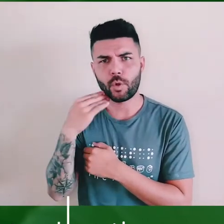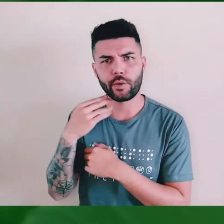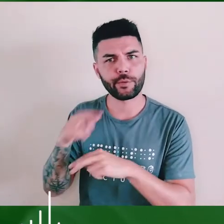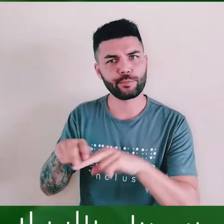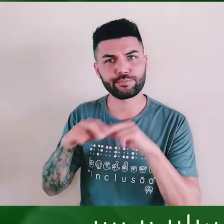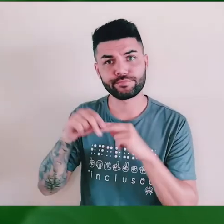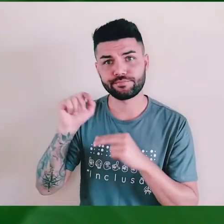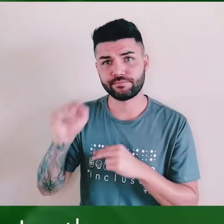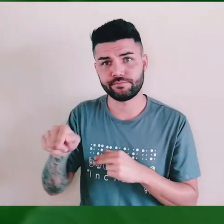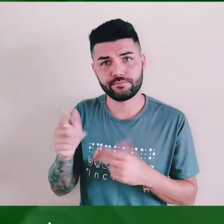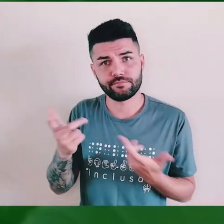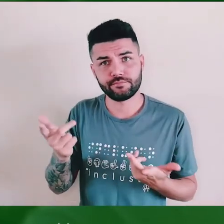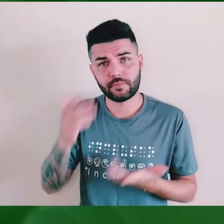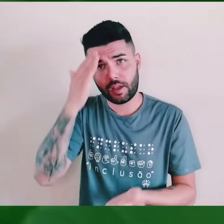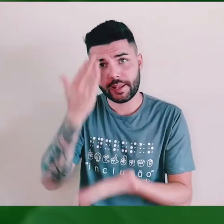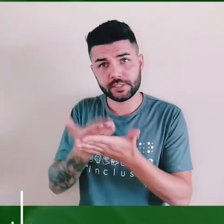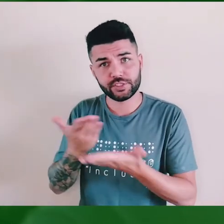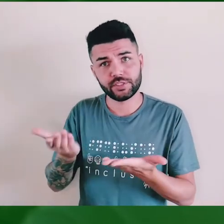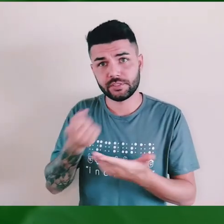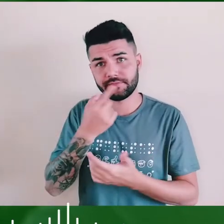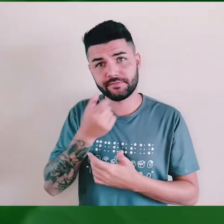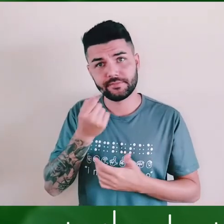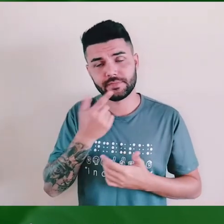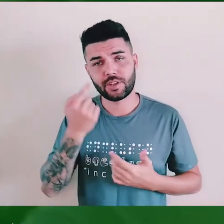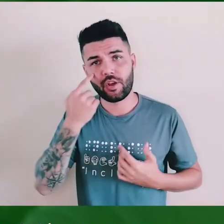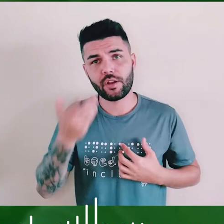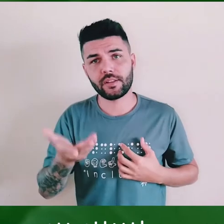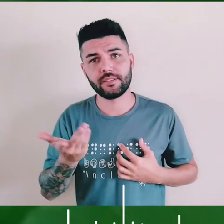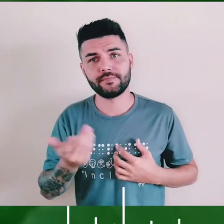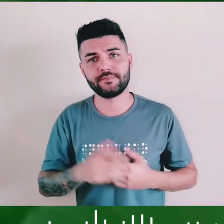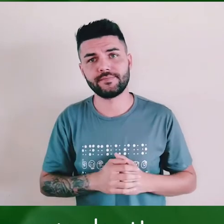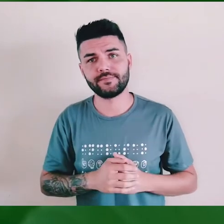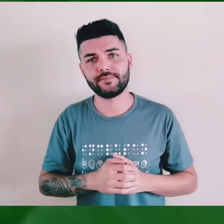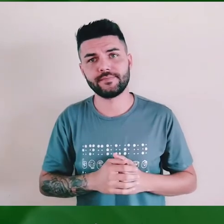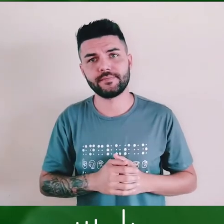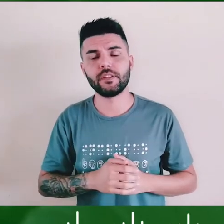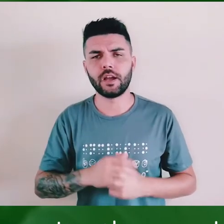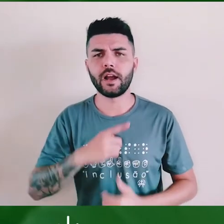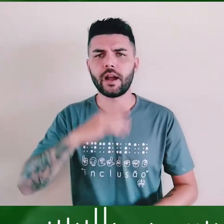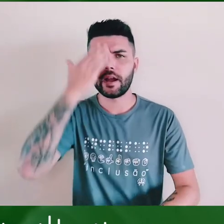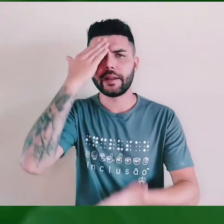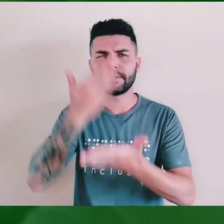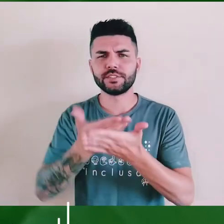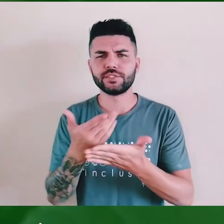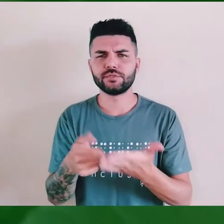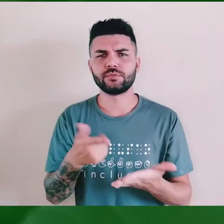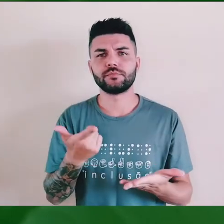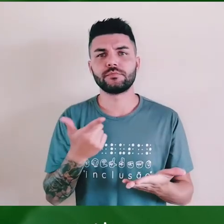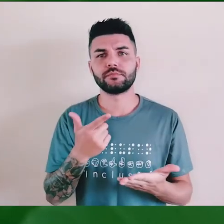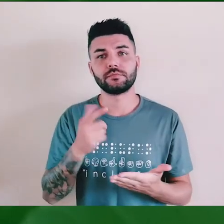disso. Eu acho que essa questão das fake news ajuda a dar mais valor para o jornalismo